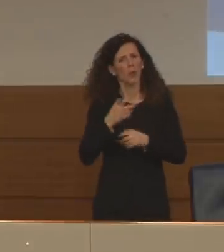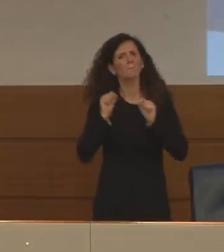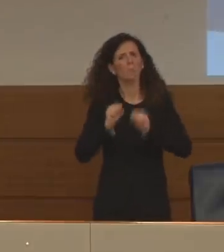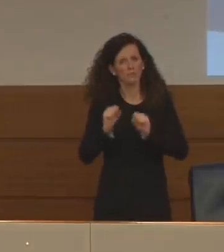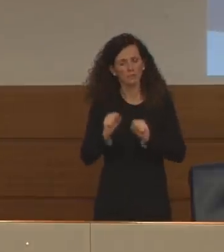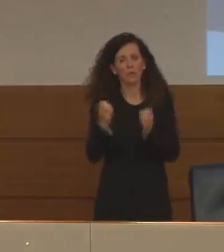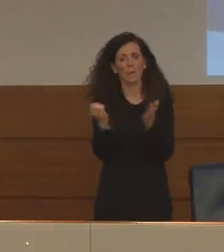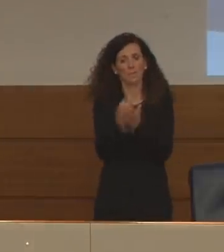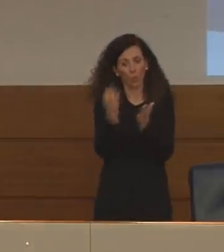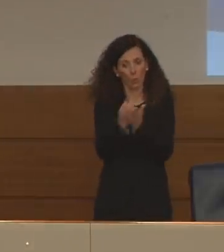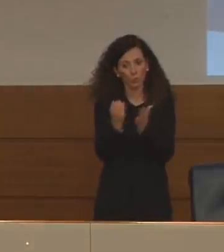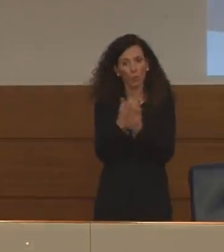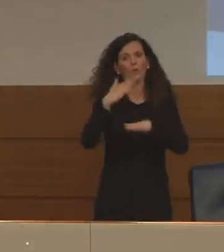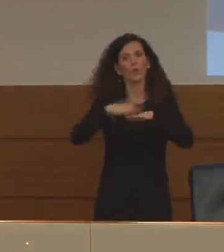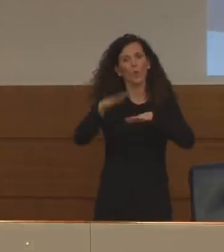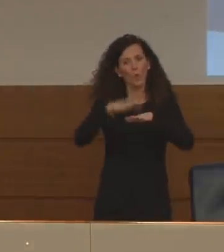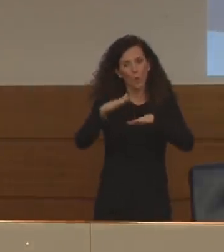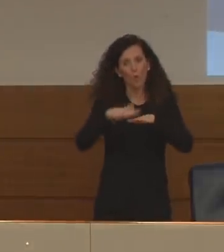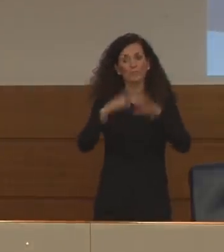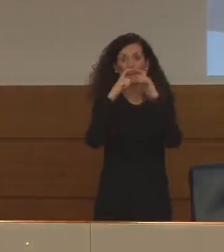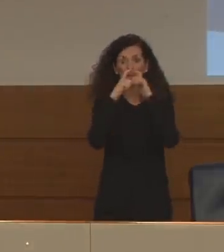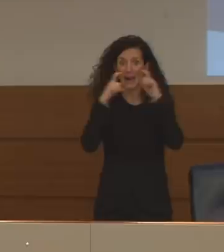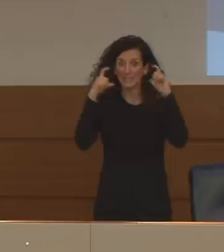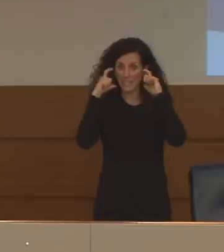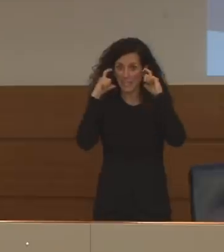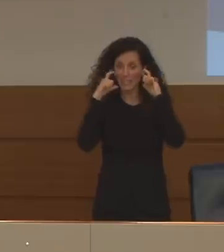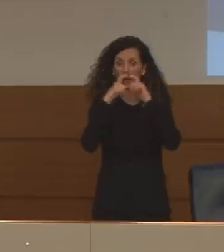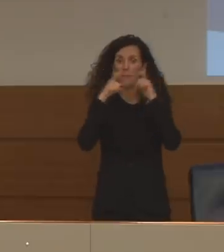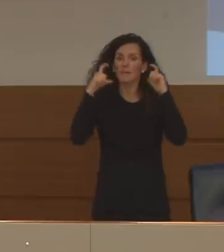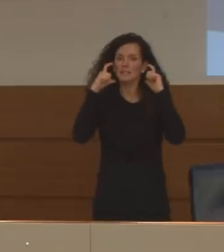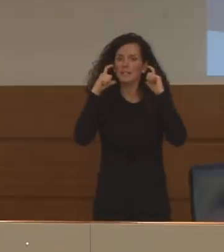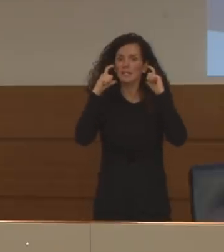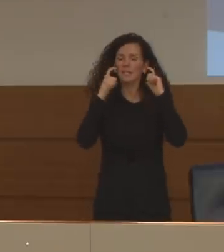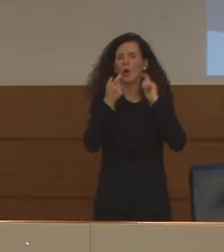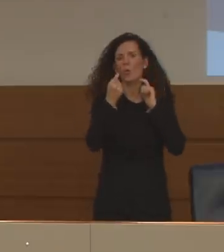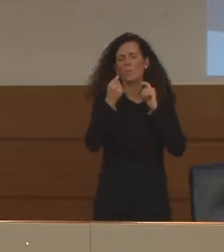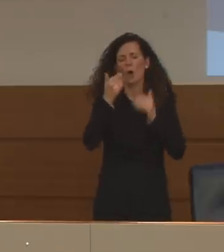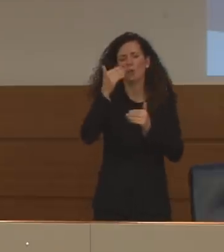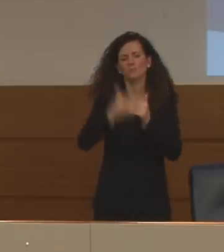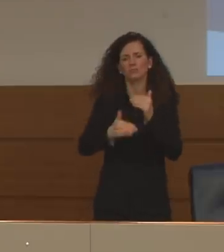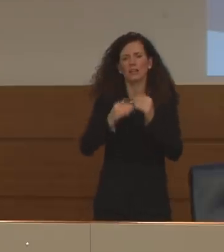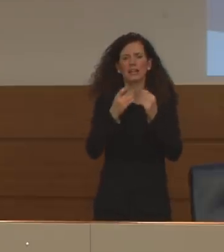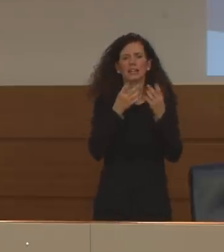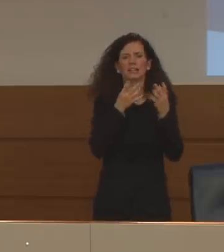utilizzare mascherine che limitano la diffusione del droplet ma non possono